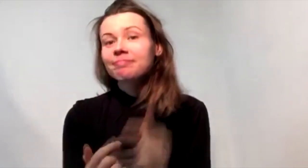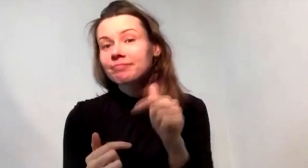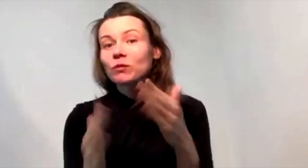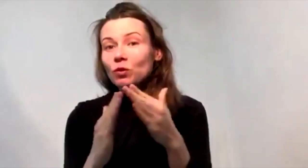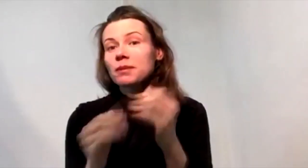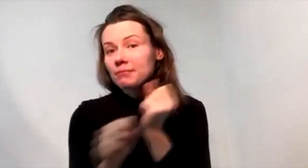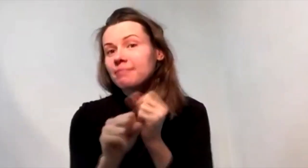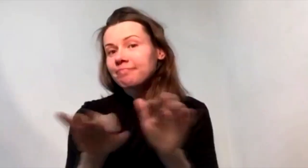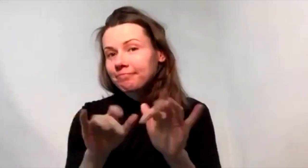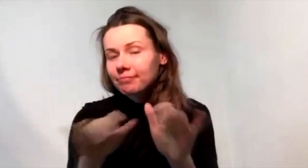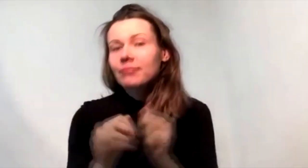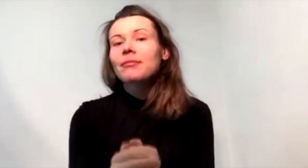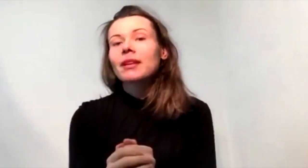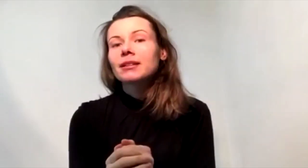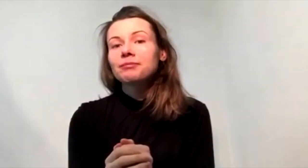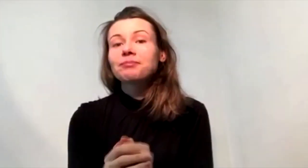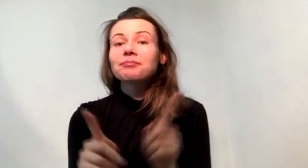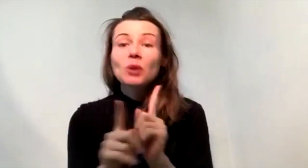W domu cały czas pracuję przy komputerze.